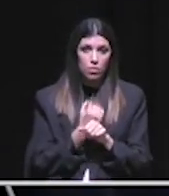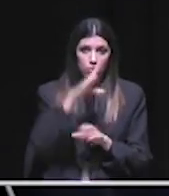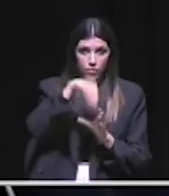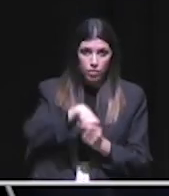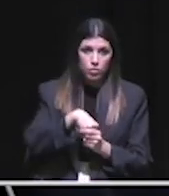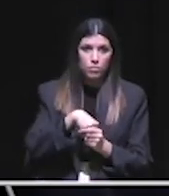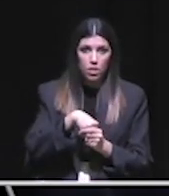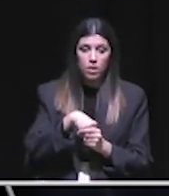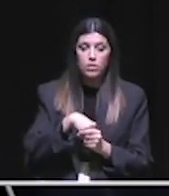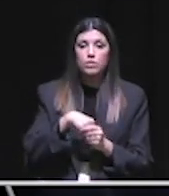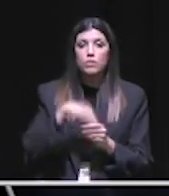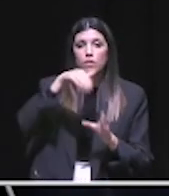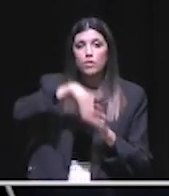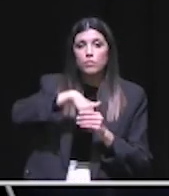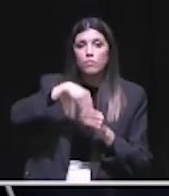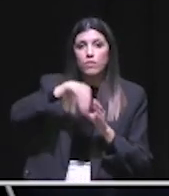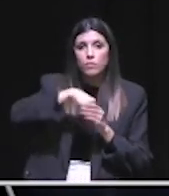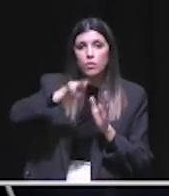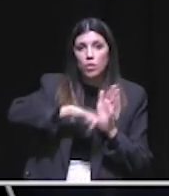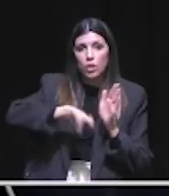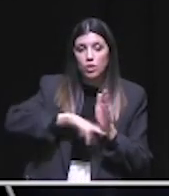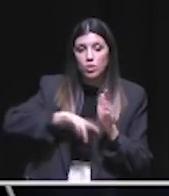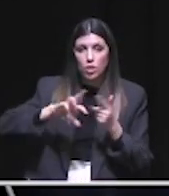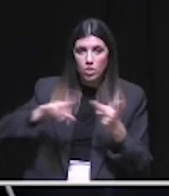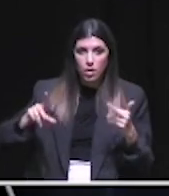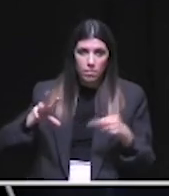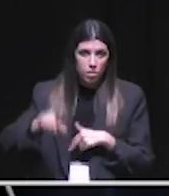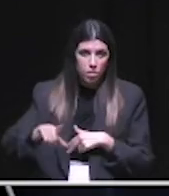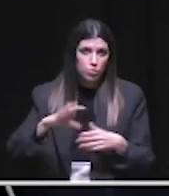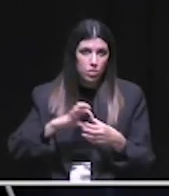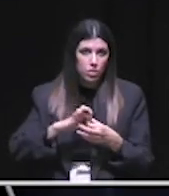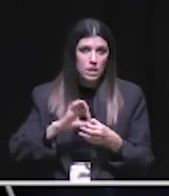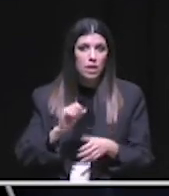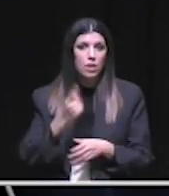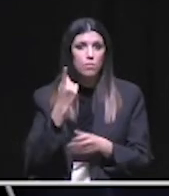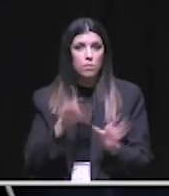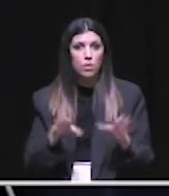e que consta do relatório produzido pela Câmara Municipal de Lisboa relativamente ao 1º Conselho de Cidadãos.